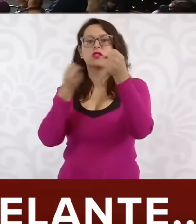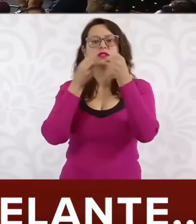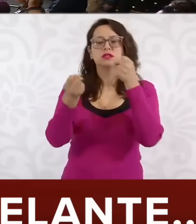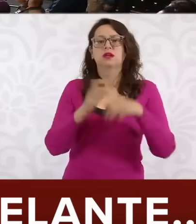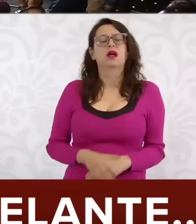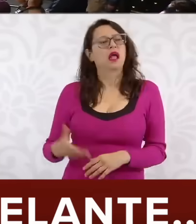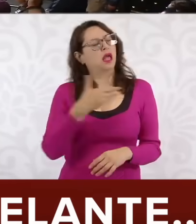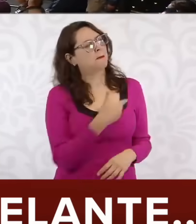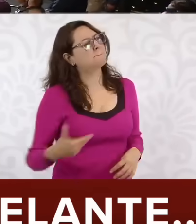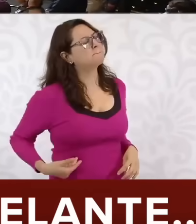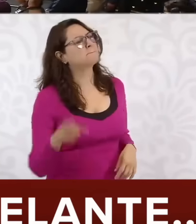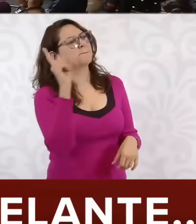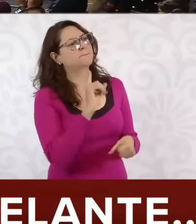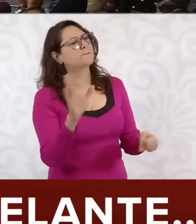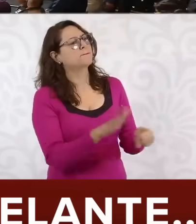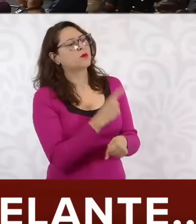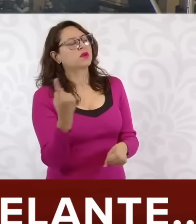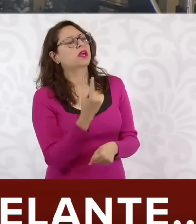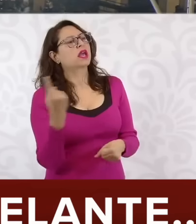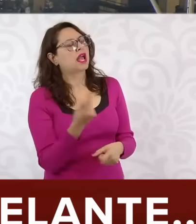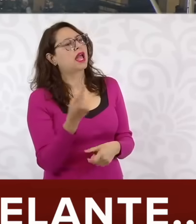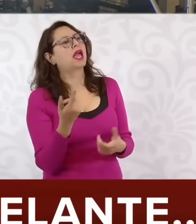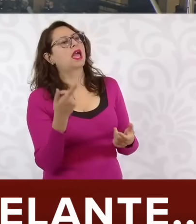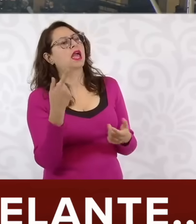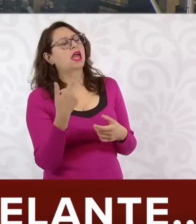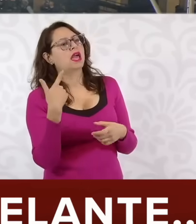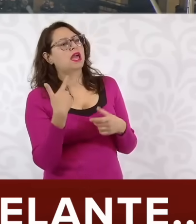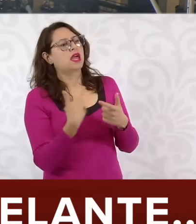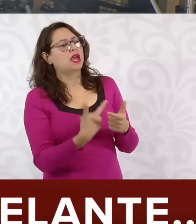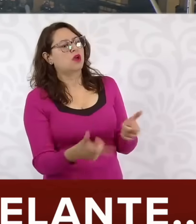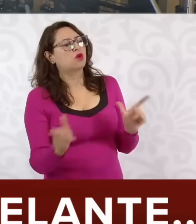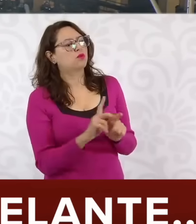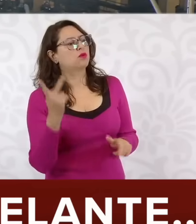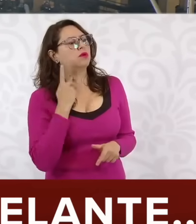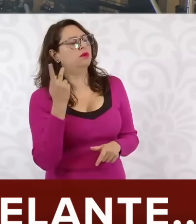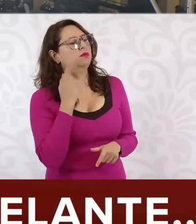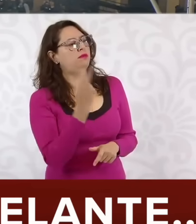¿por qué dice que el verde y el PT reina? Ah, vamos a hacer una votación. La llevaron a donde